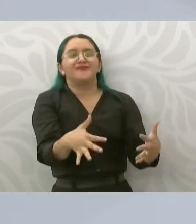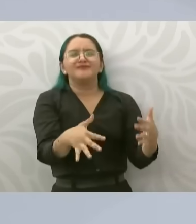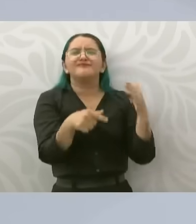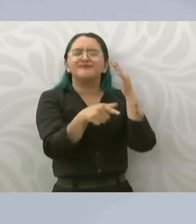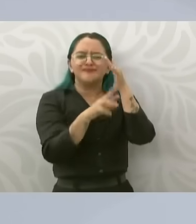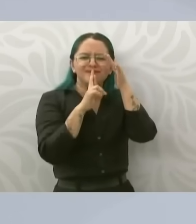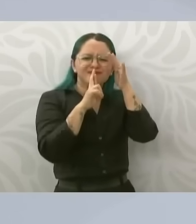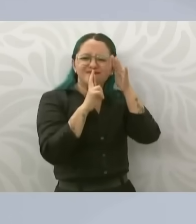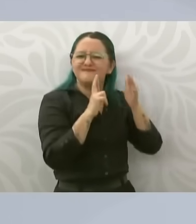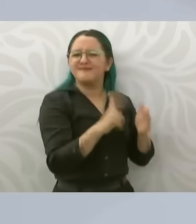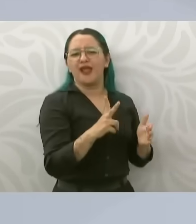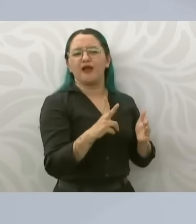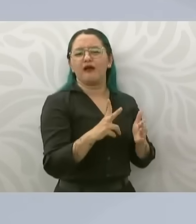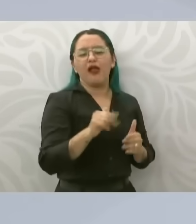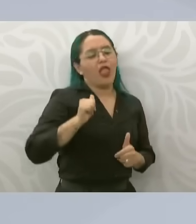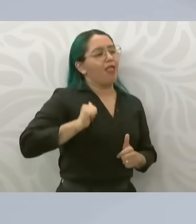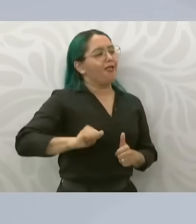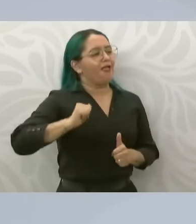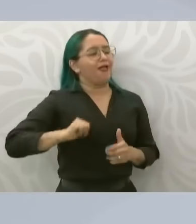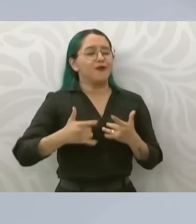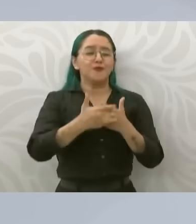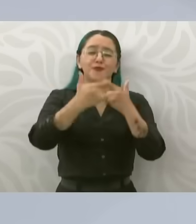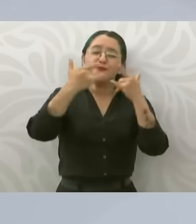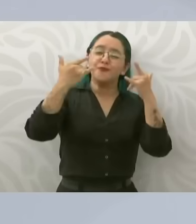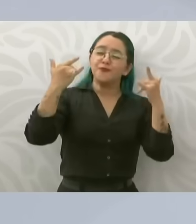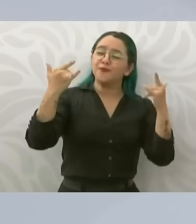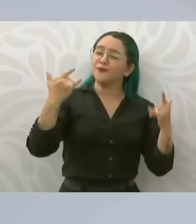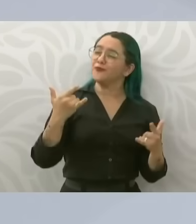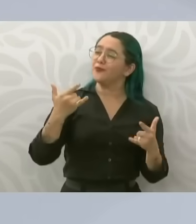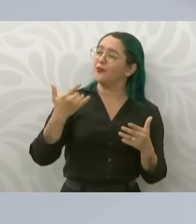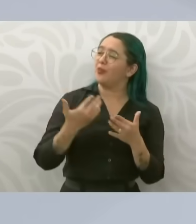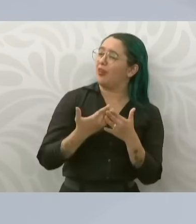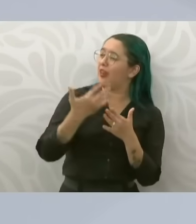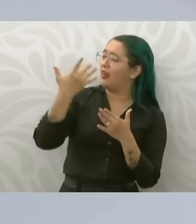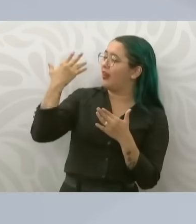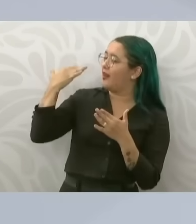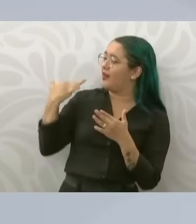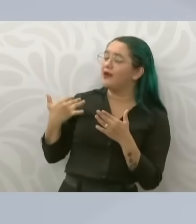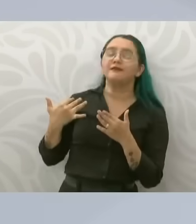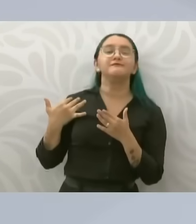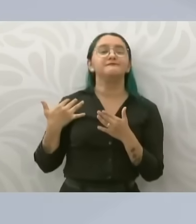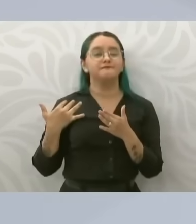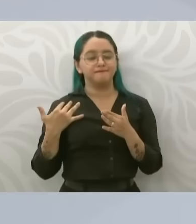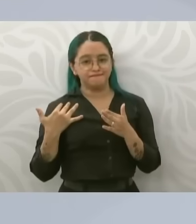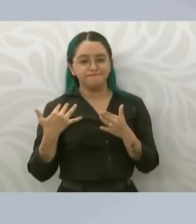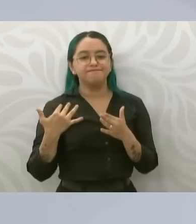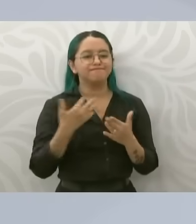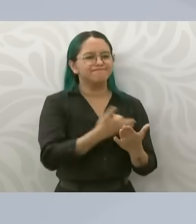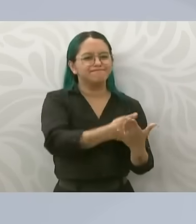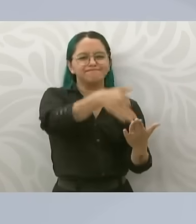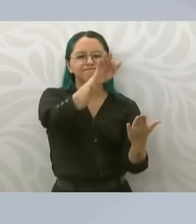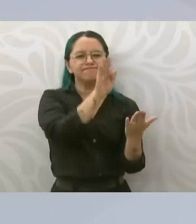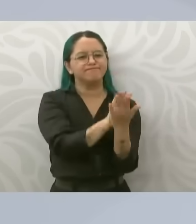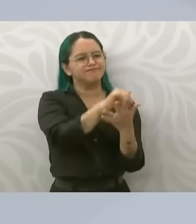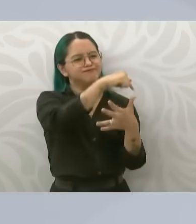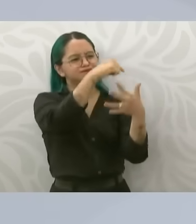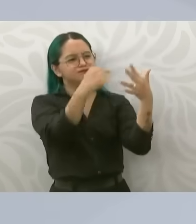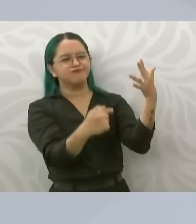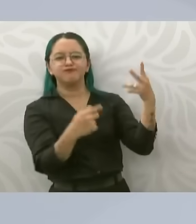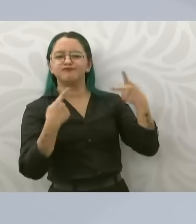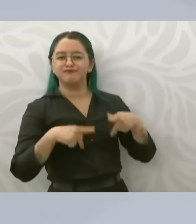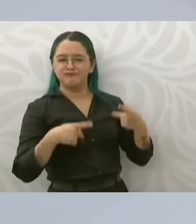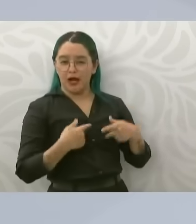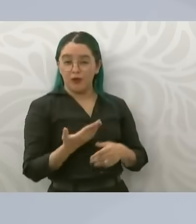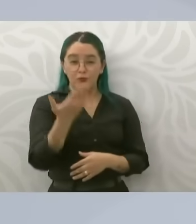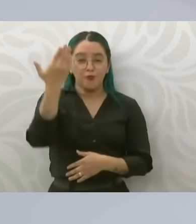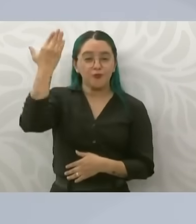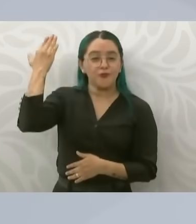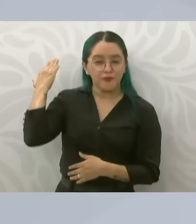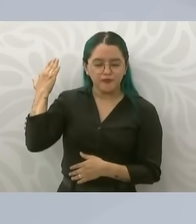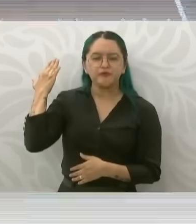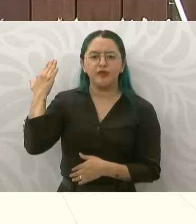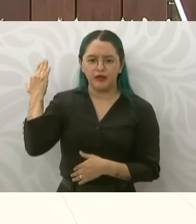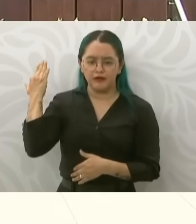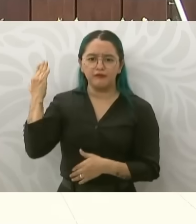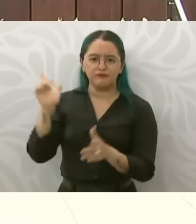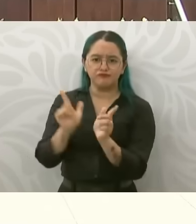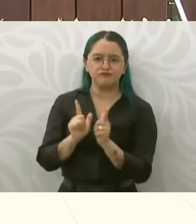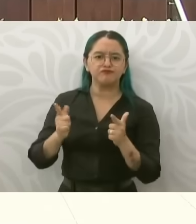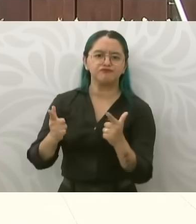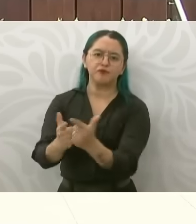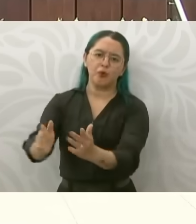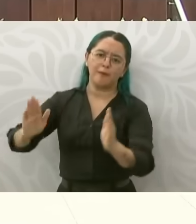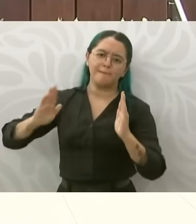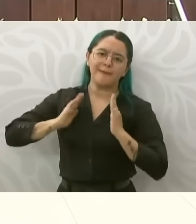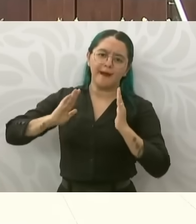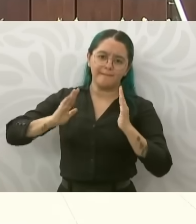nuestros orígenes nuestra historia nuestros héroes y heroínas nuestras fuerzas armadas y sobre todo